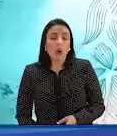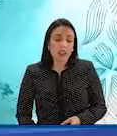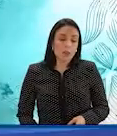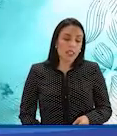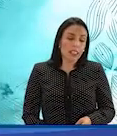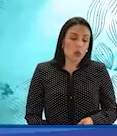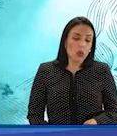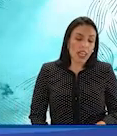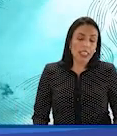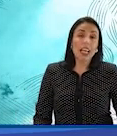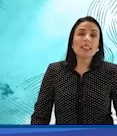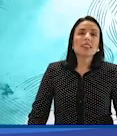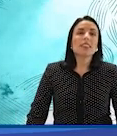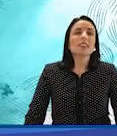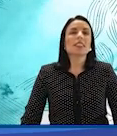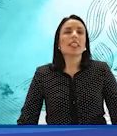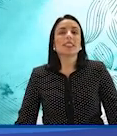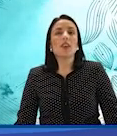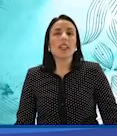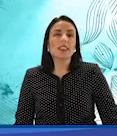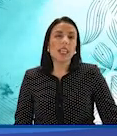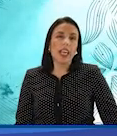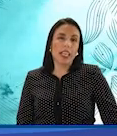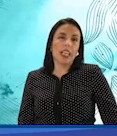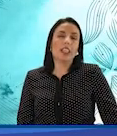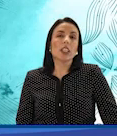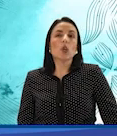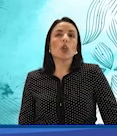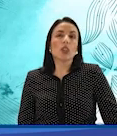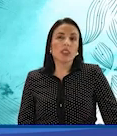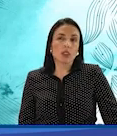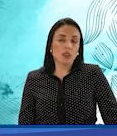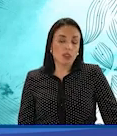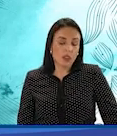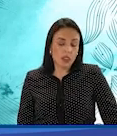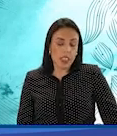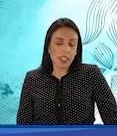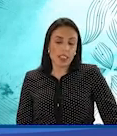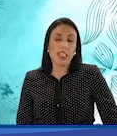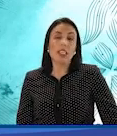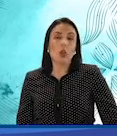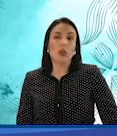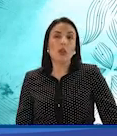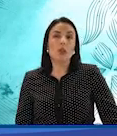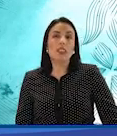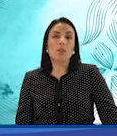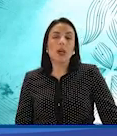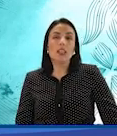Otra particularidad se establece en el artículo 116 del Código Municipal.